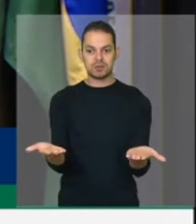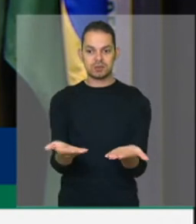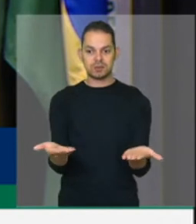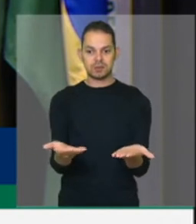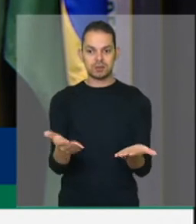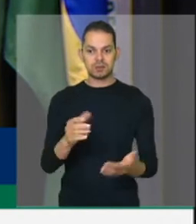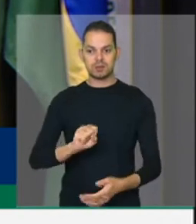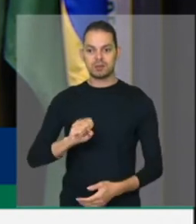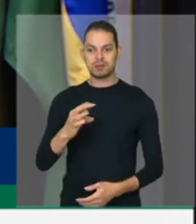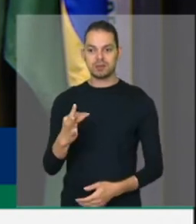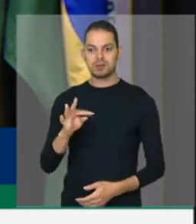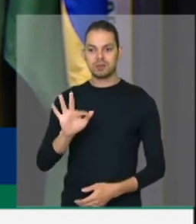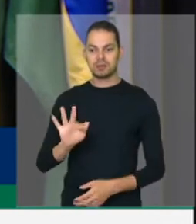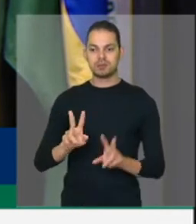NA DECISÃO QUE INICIOU HOJE NO SUPREMO TRIBUNAL FEDERAL